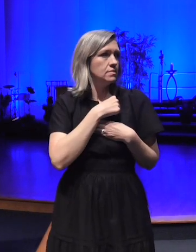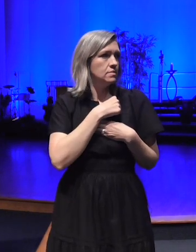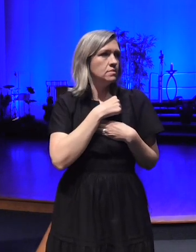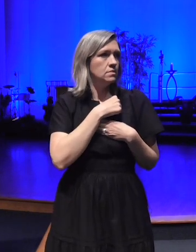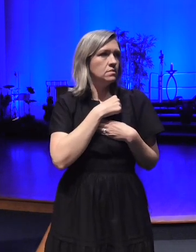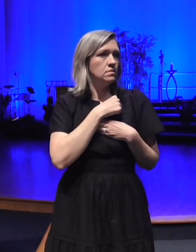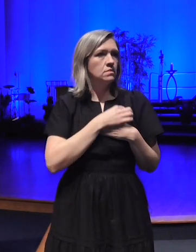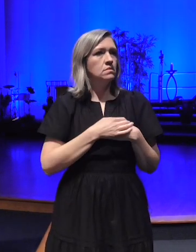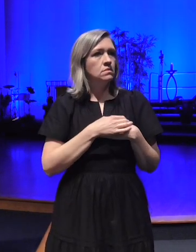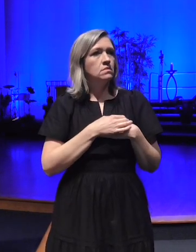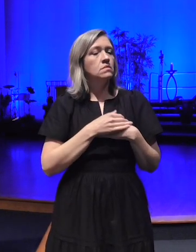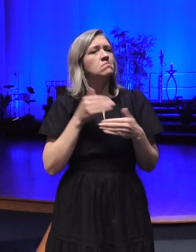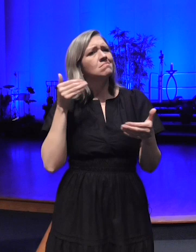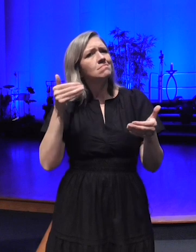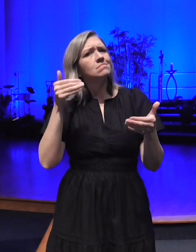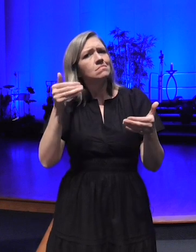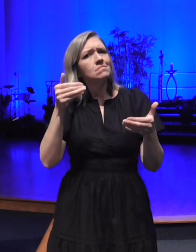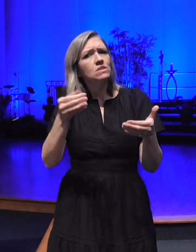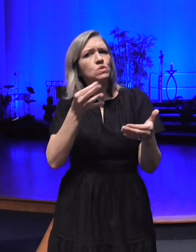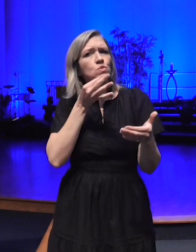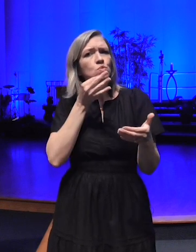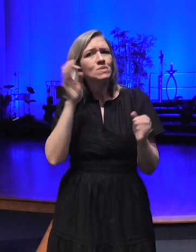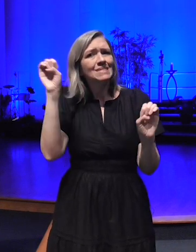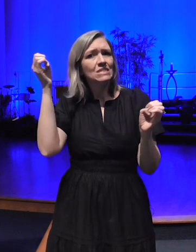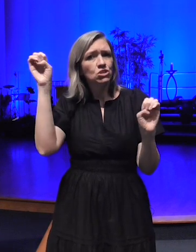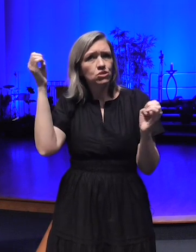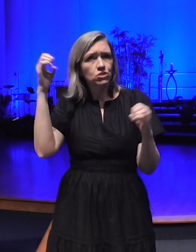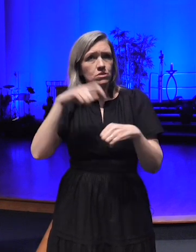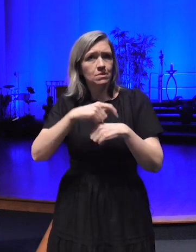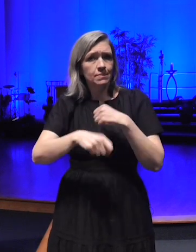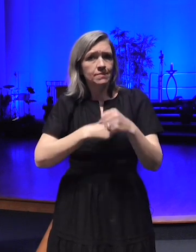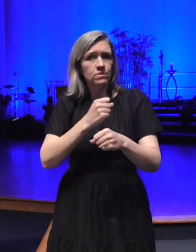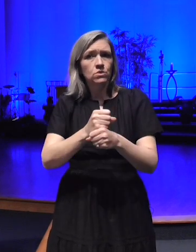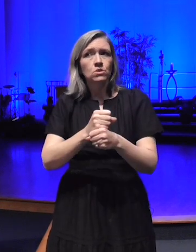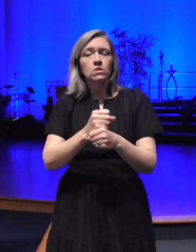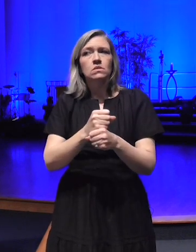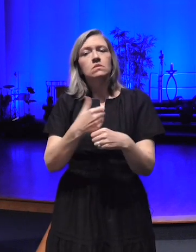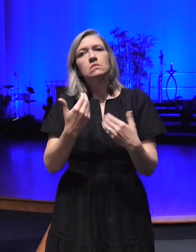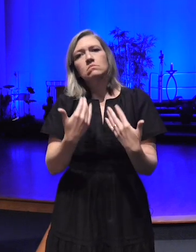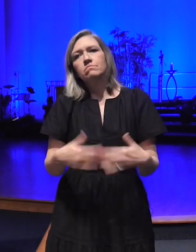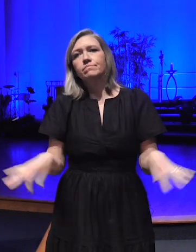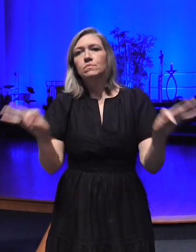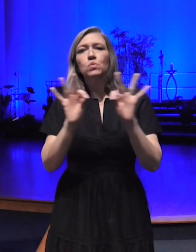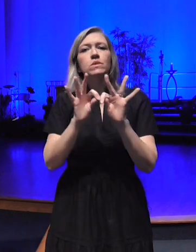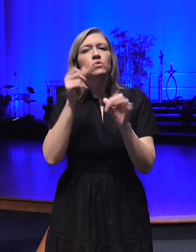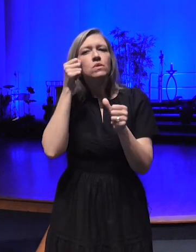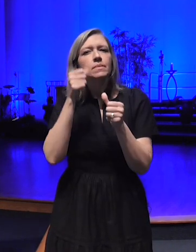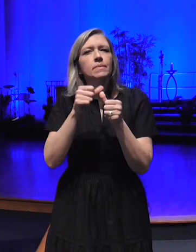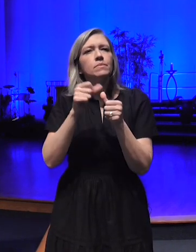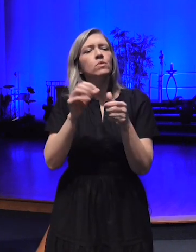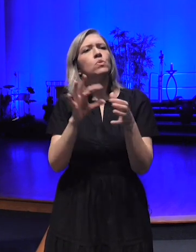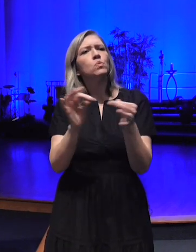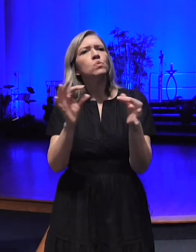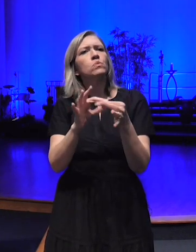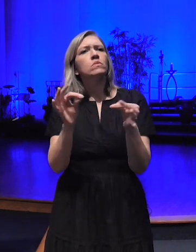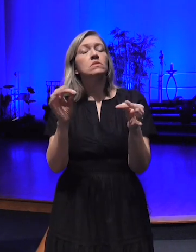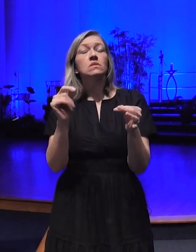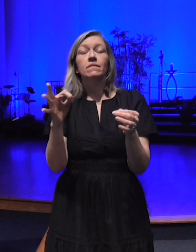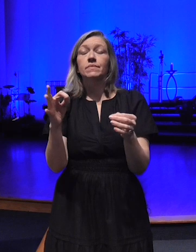la Pascua, es maravilloso recordar las palabras de ese gran Maestro que vino aquí para